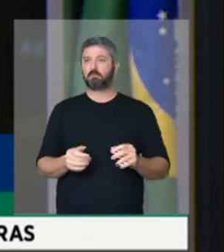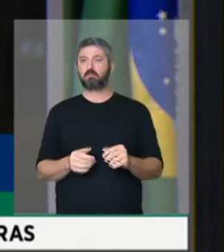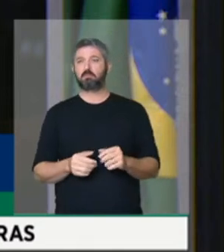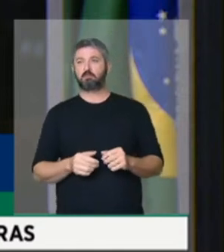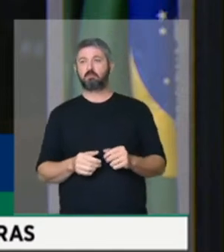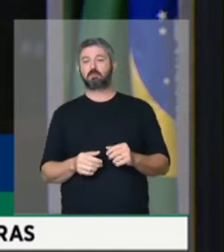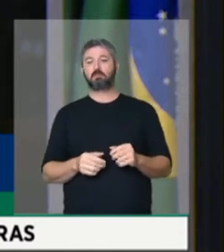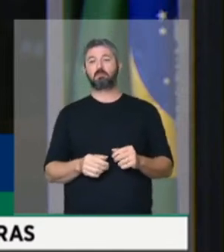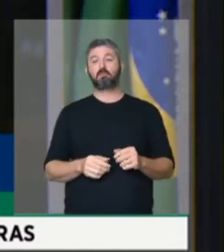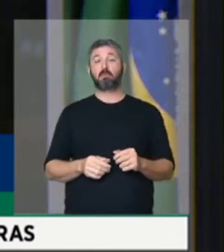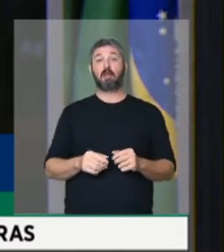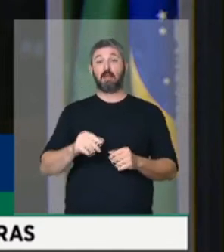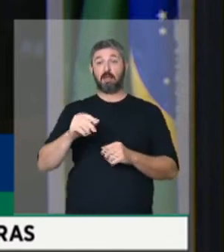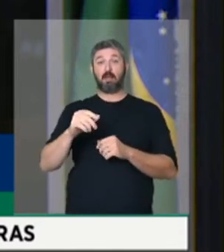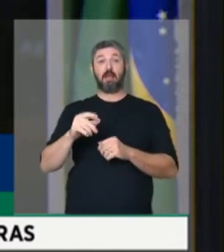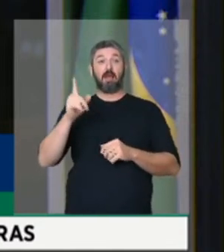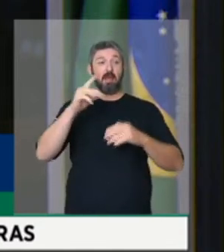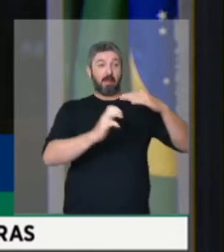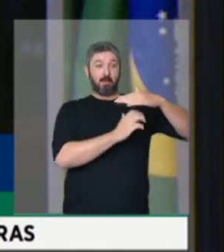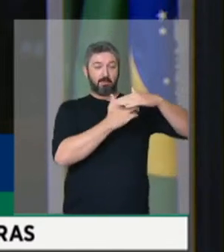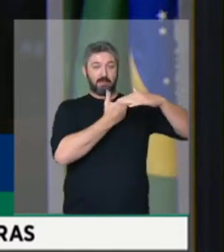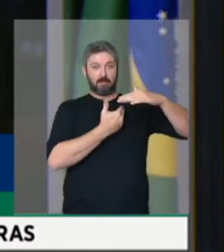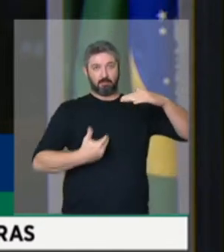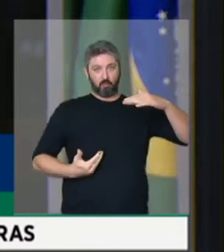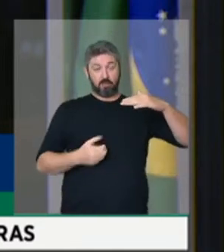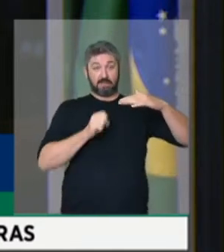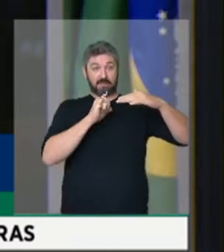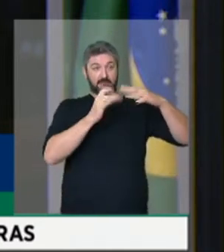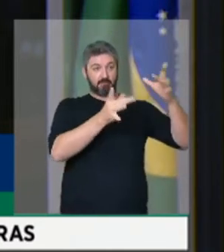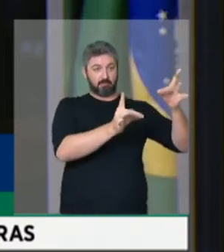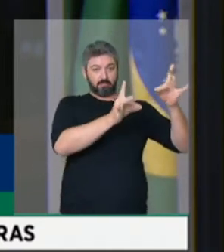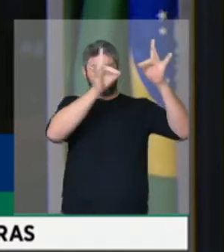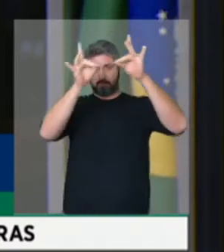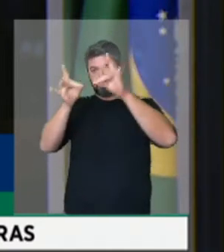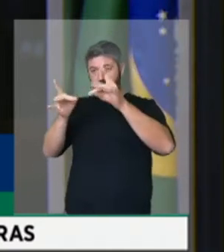TEMOS MUITAS VANTAGENS, NÓS BRASILEIROS, COM A